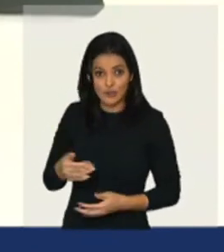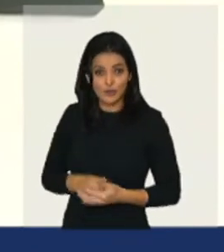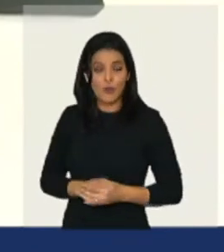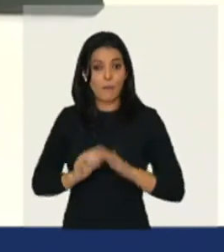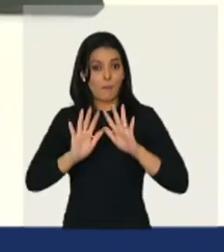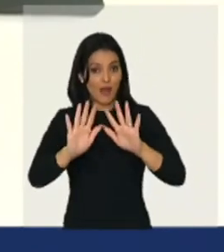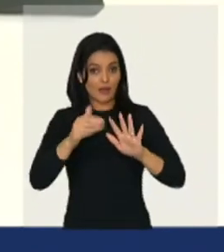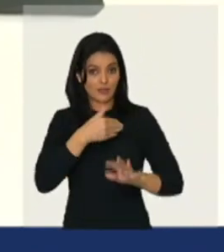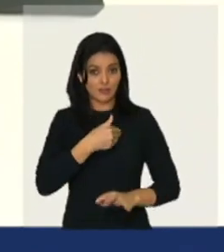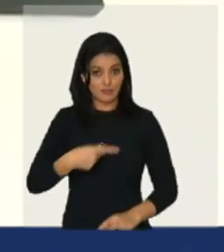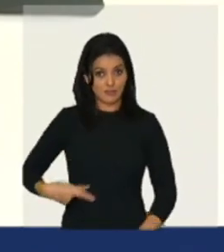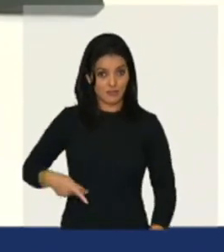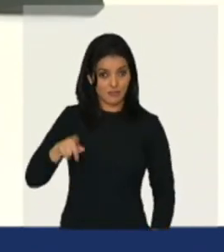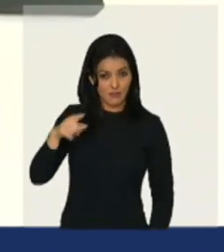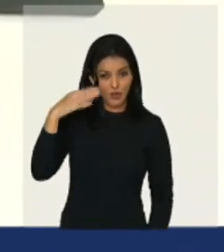BOLSONARO NÃO ESTÁ FAZENDO UM DEBATE TÉCNICO SOBRE A